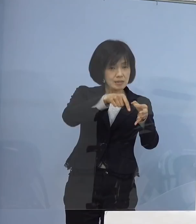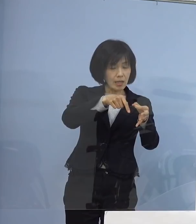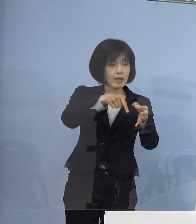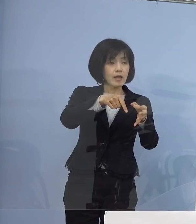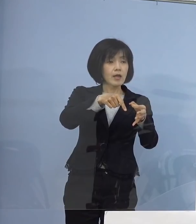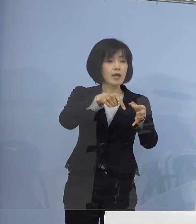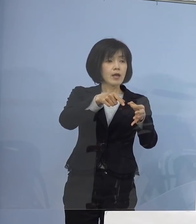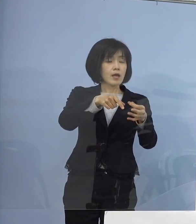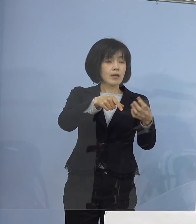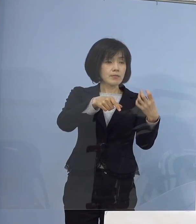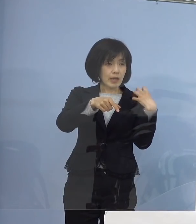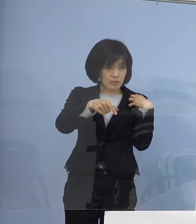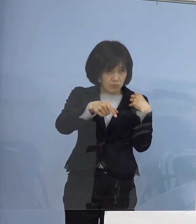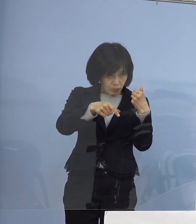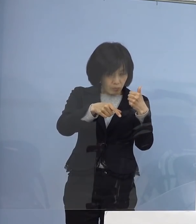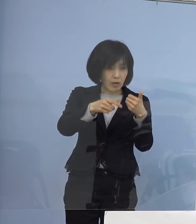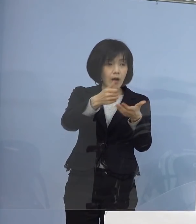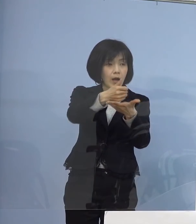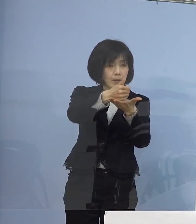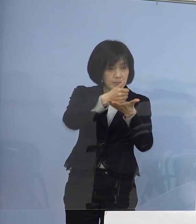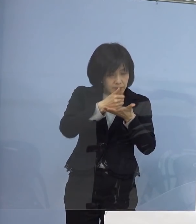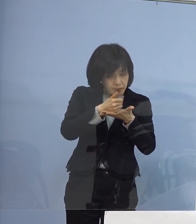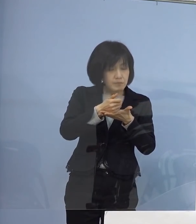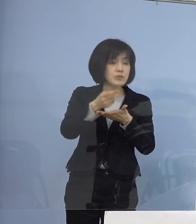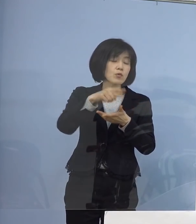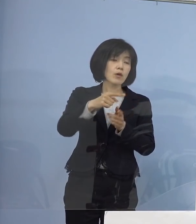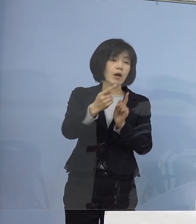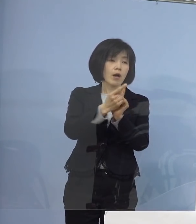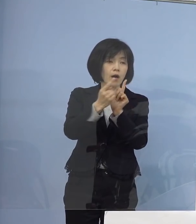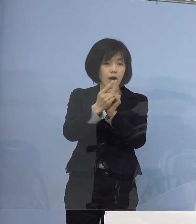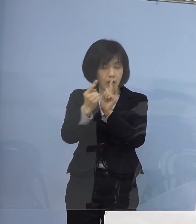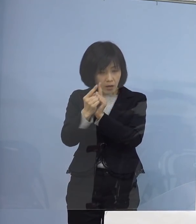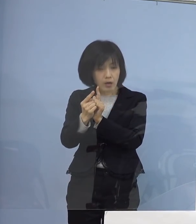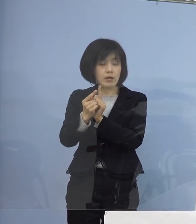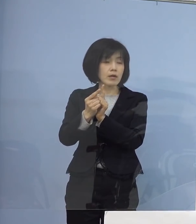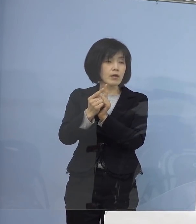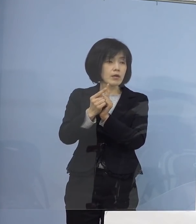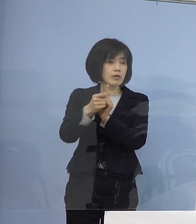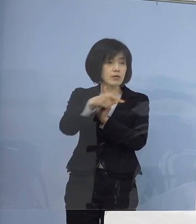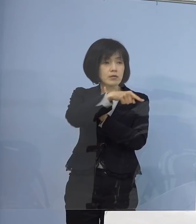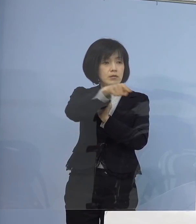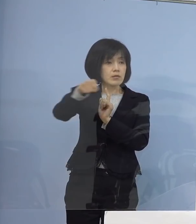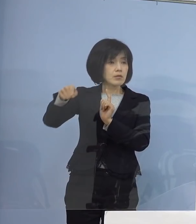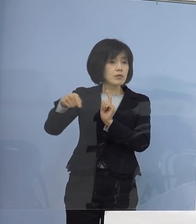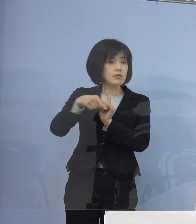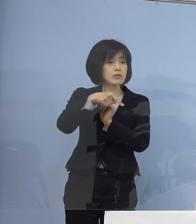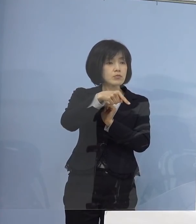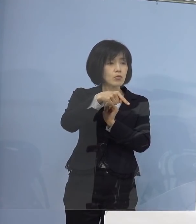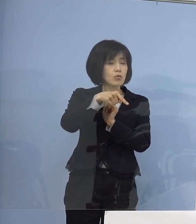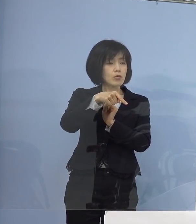あるいはそこに関わる濃厚接触者とか接触者 こうした人ですというトレンド